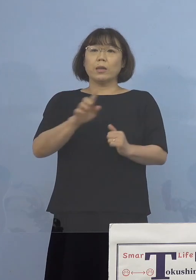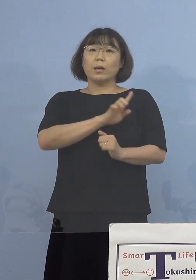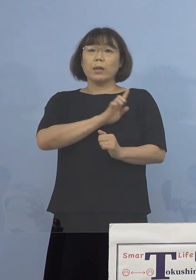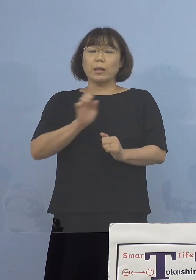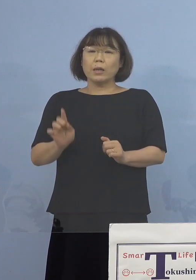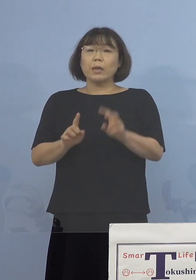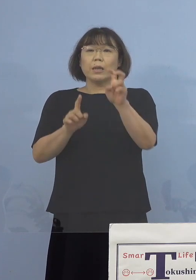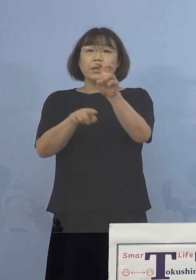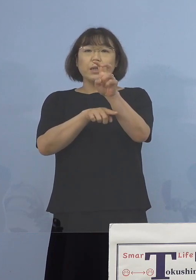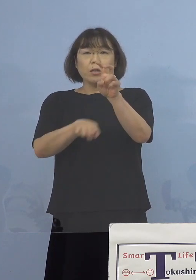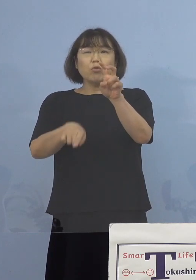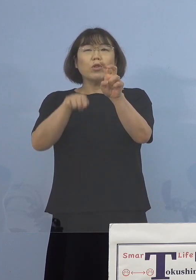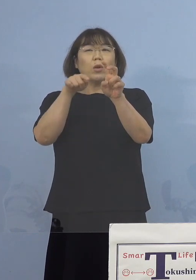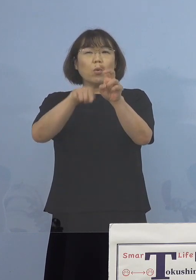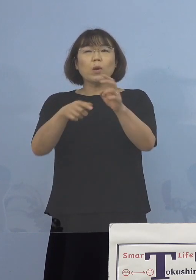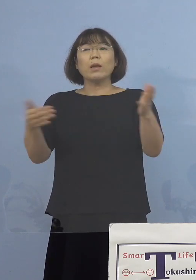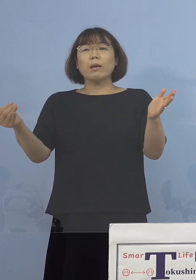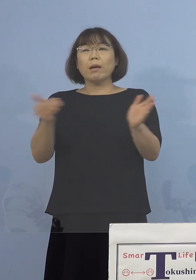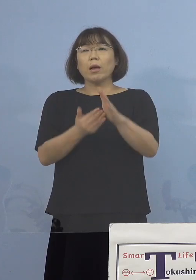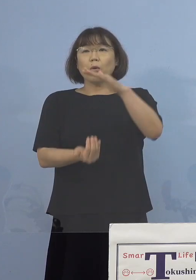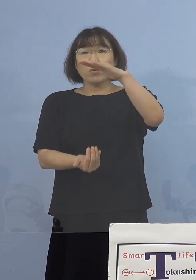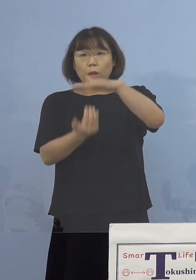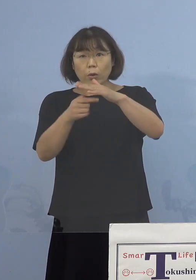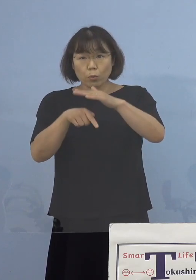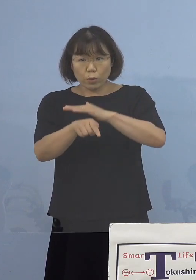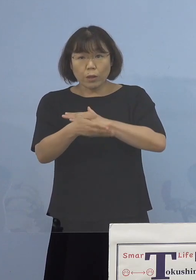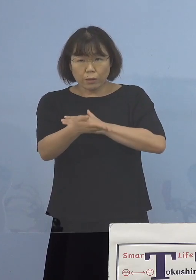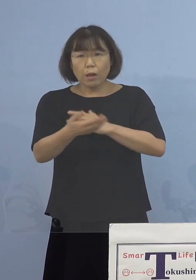（保健福祉部長） そうですね （毎日新聞社） 分かりました、ありがとうございます